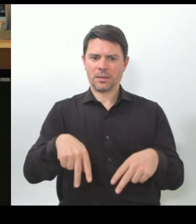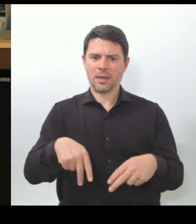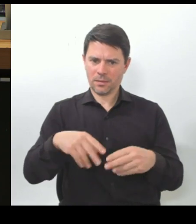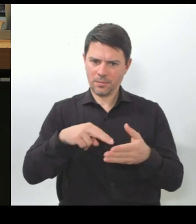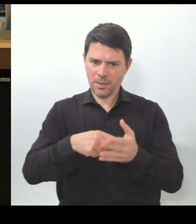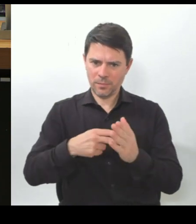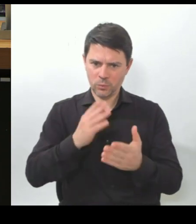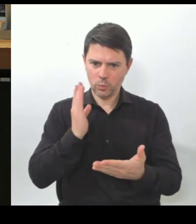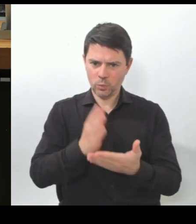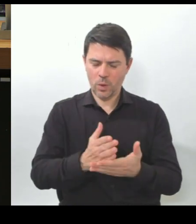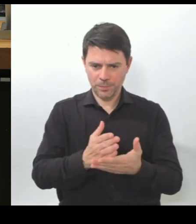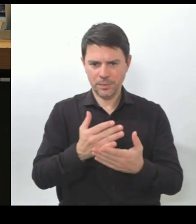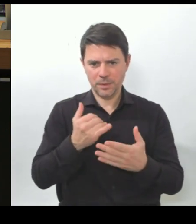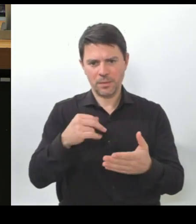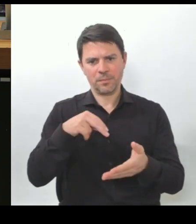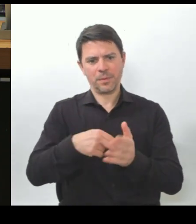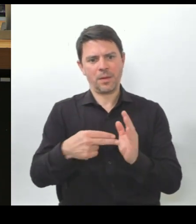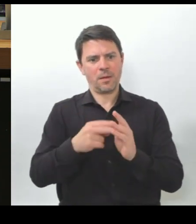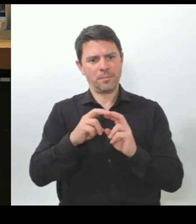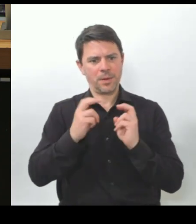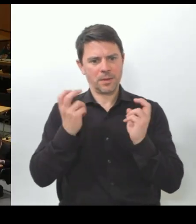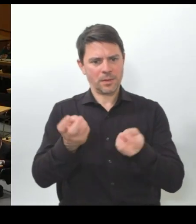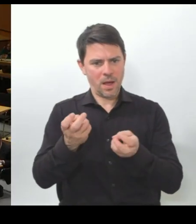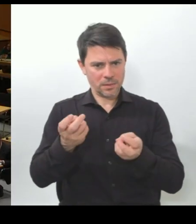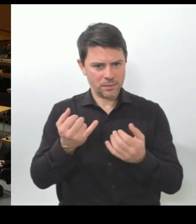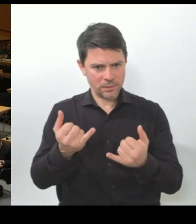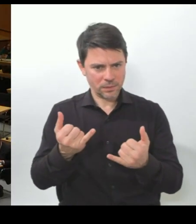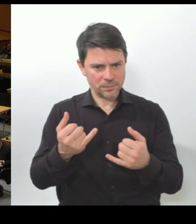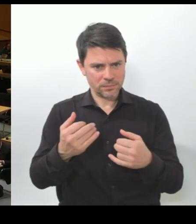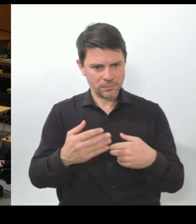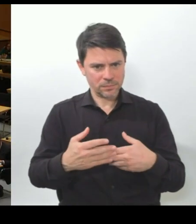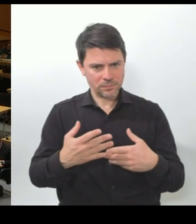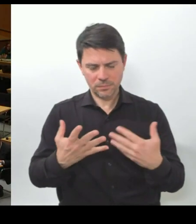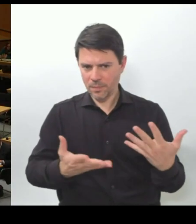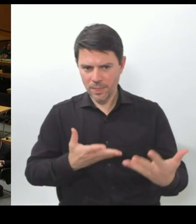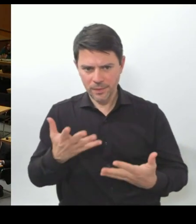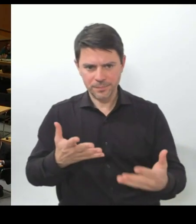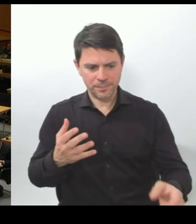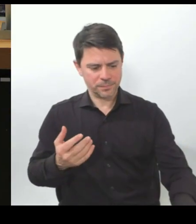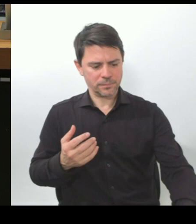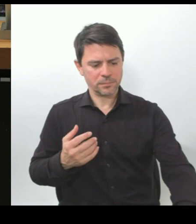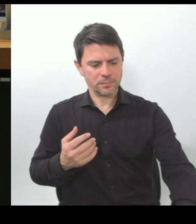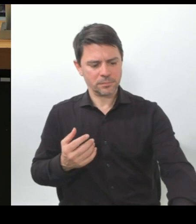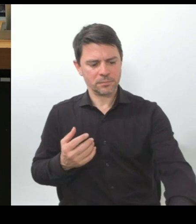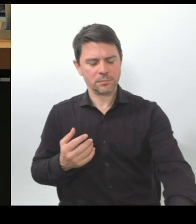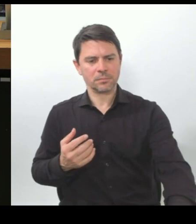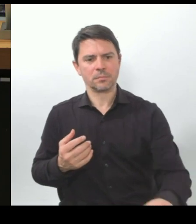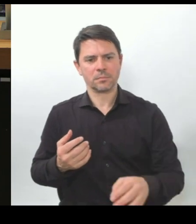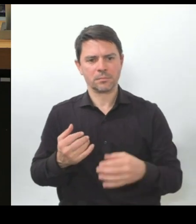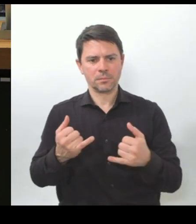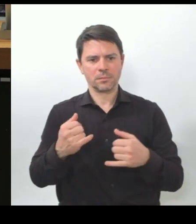auch mal bekennen (Beifall) und man sieht also es waren viele Leute im Laufe der Zeit auch